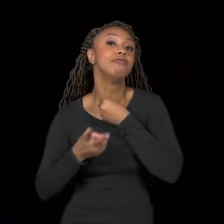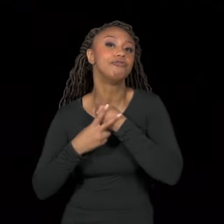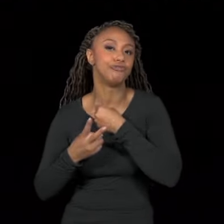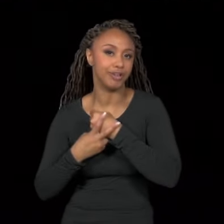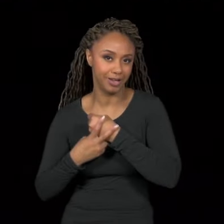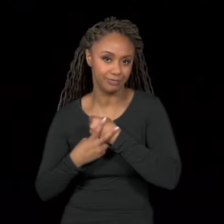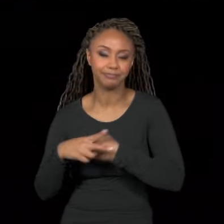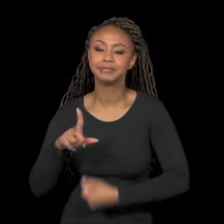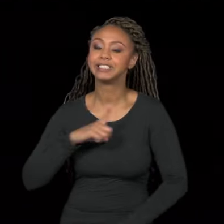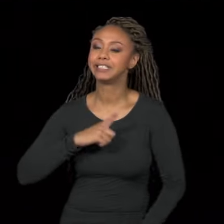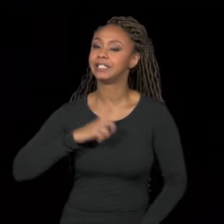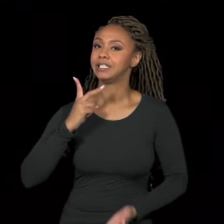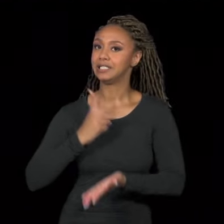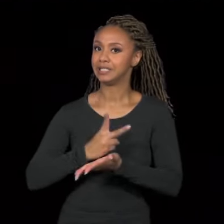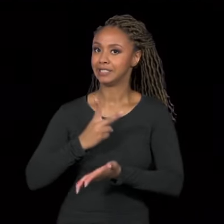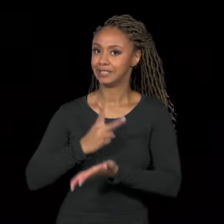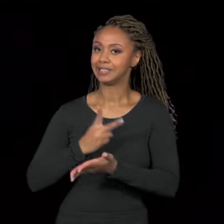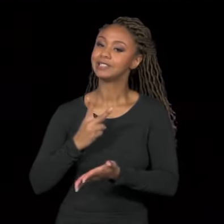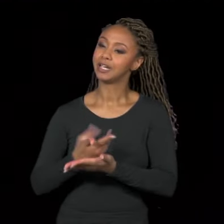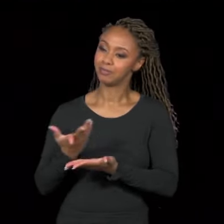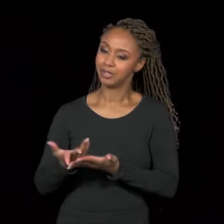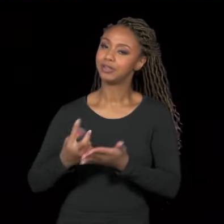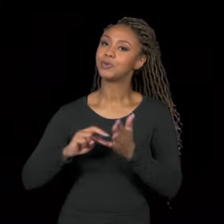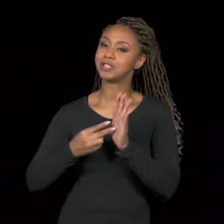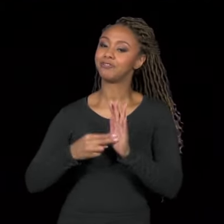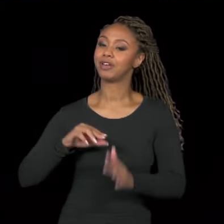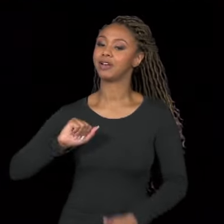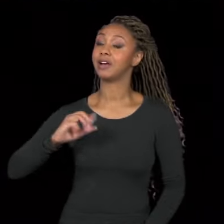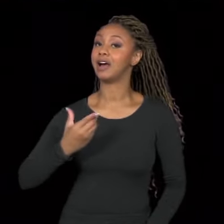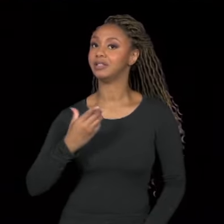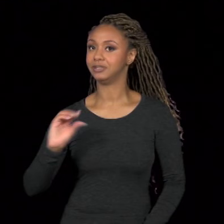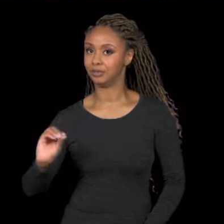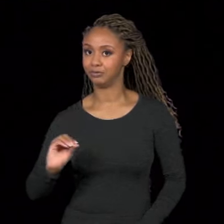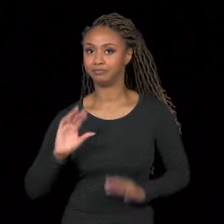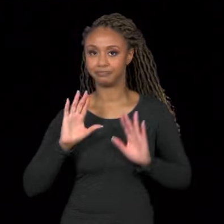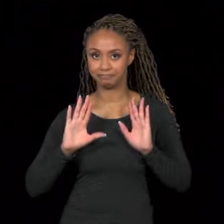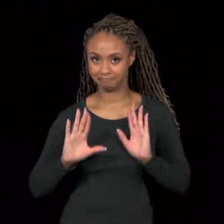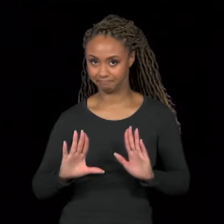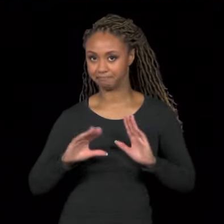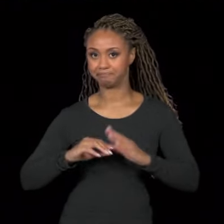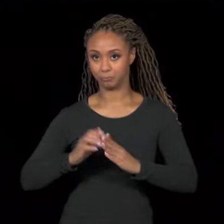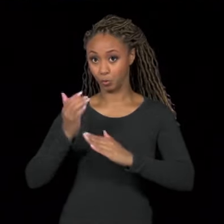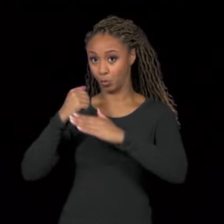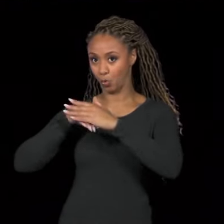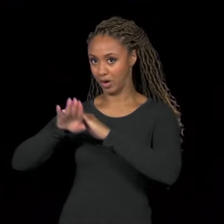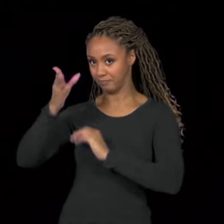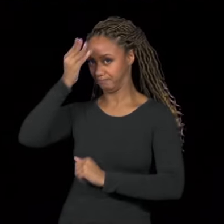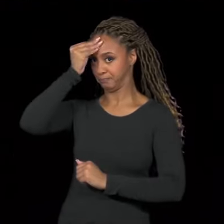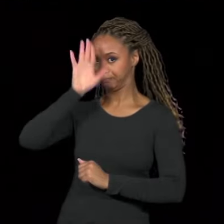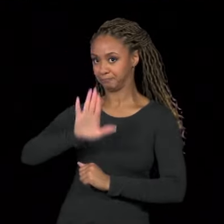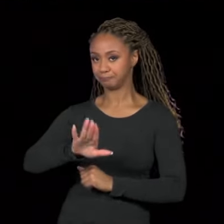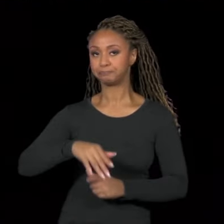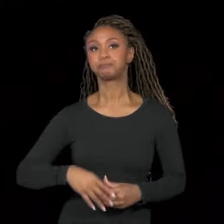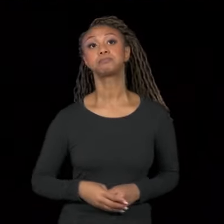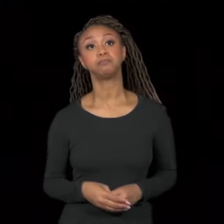MUNDO REAL PARA UM MODELO ENTIDADE-RELACIONAMENTO. BOM, DO CONTEXTO DE COMPREENSÃO DIDÁTICA, A